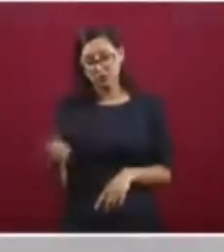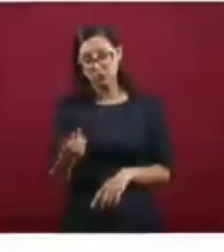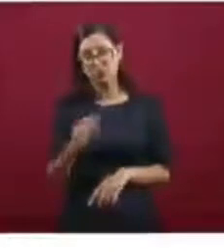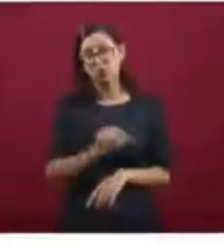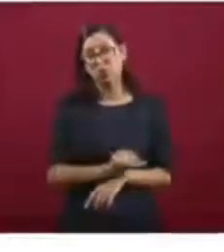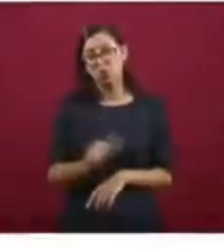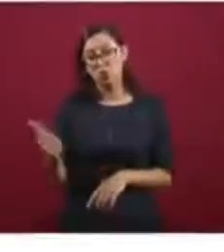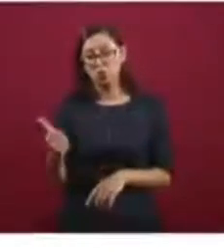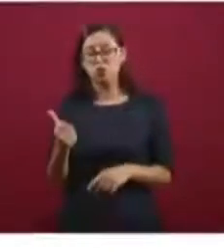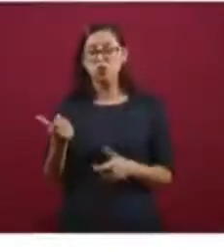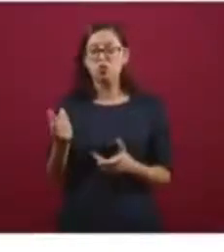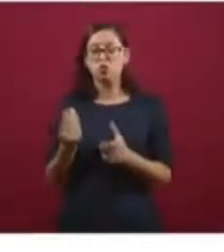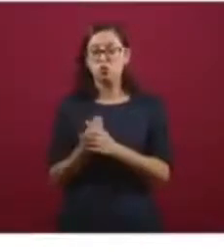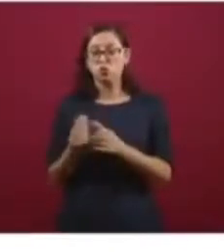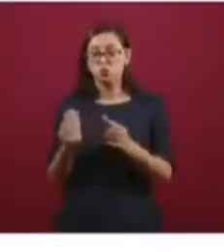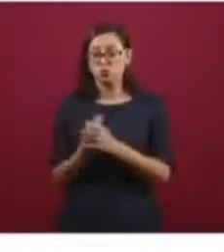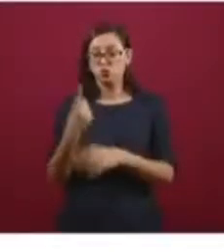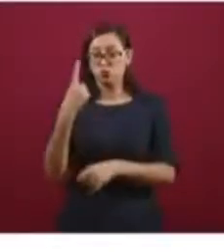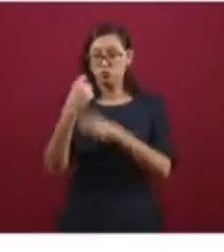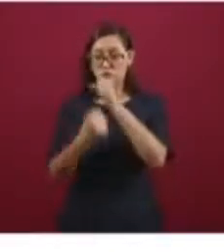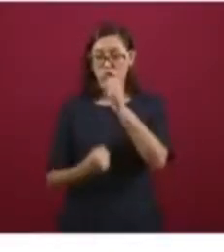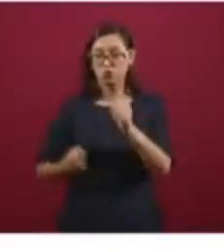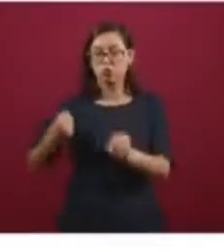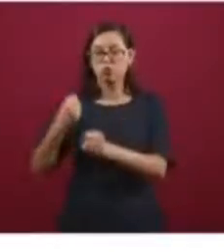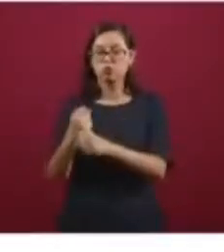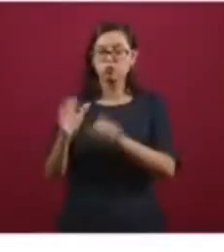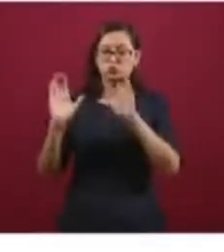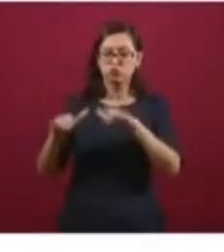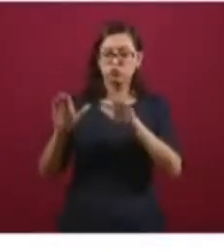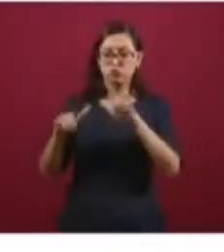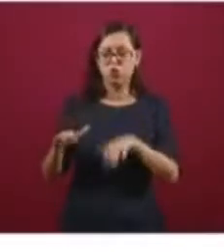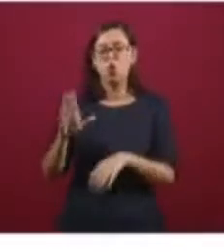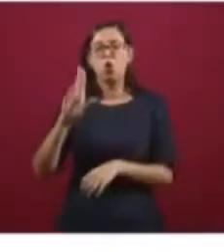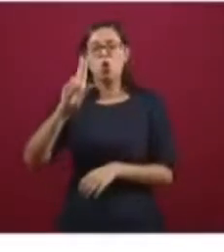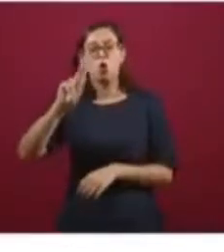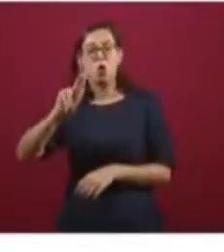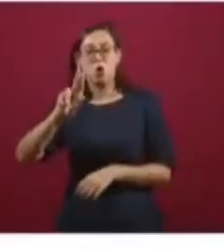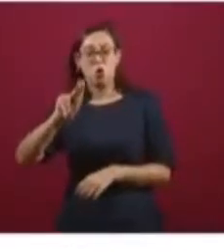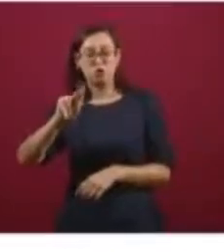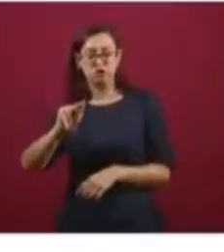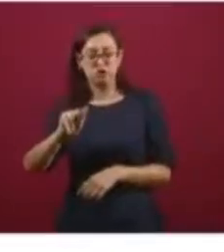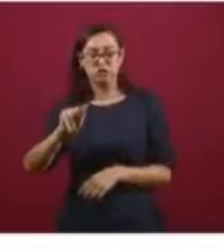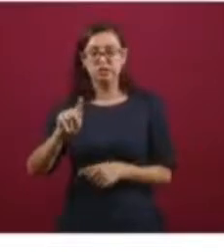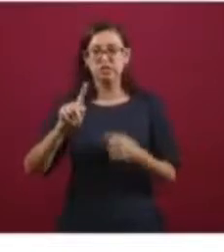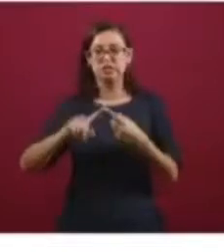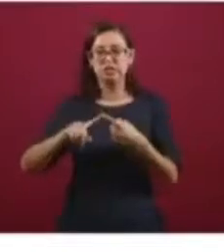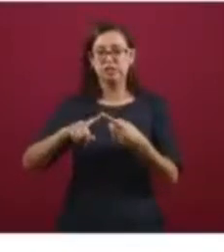dura un año, tenemos considerado el ingreso de 80 sargentos primeros de las armas y servicios